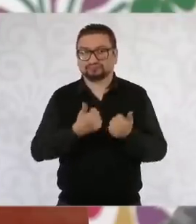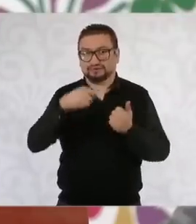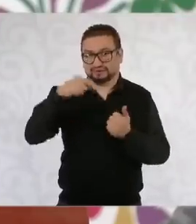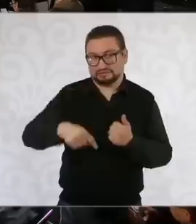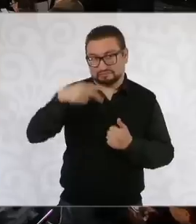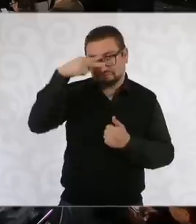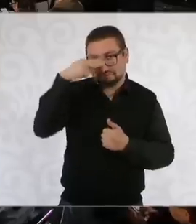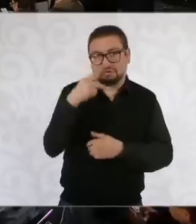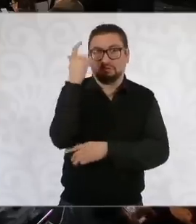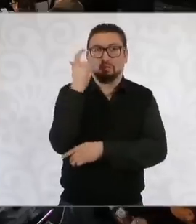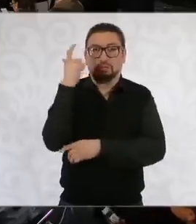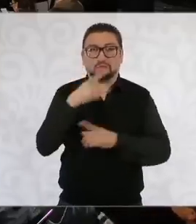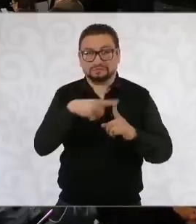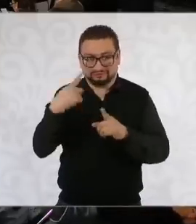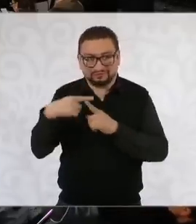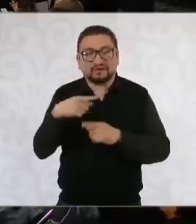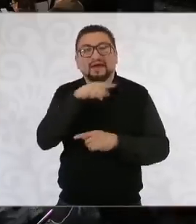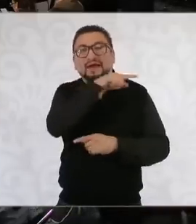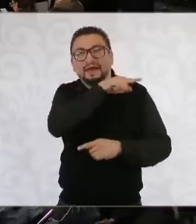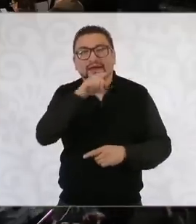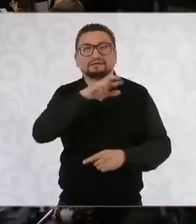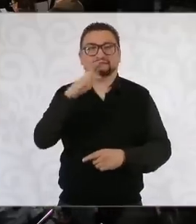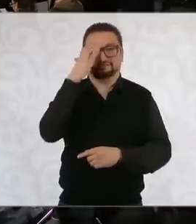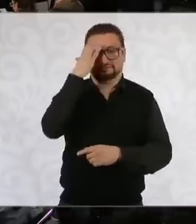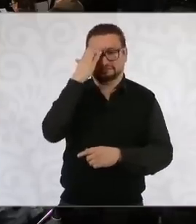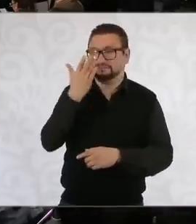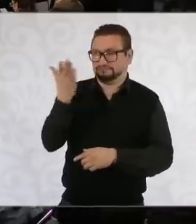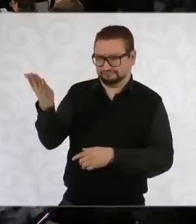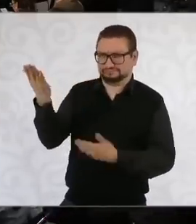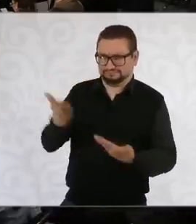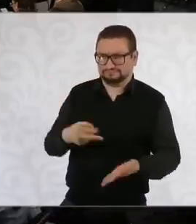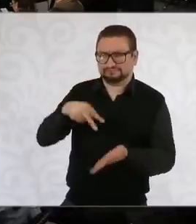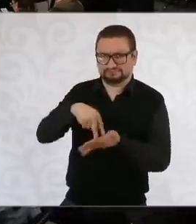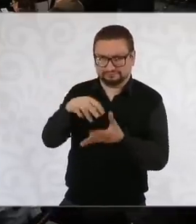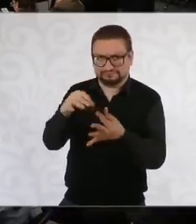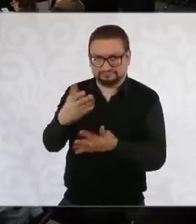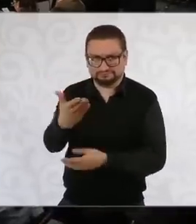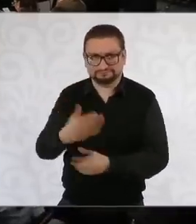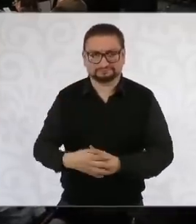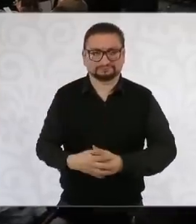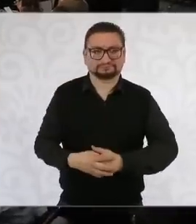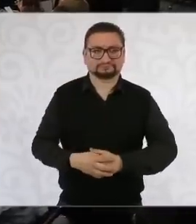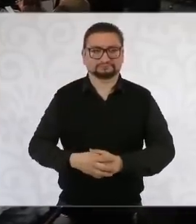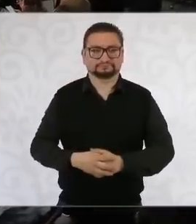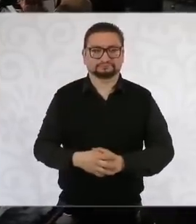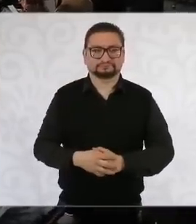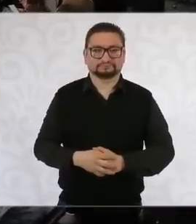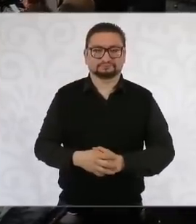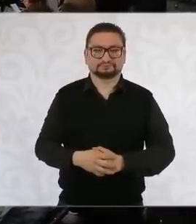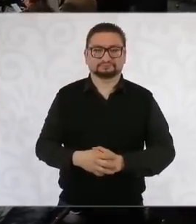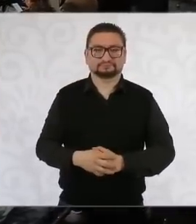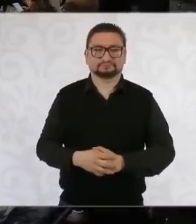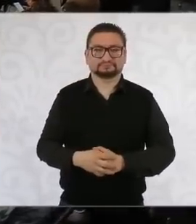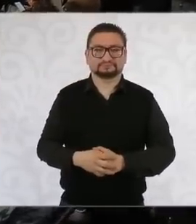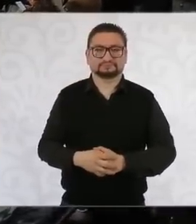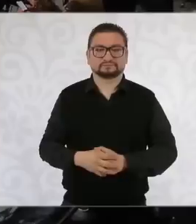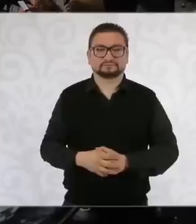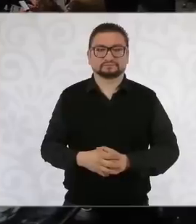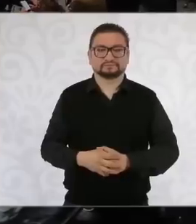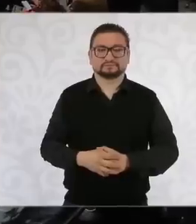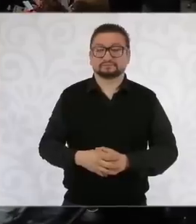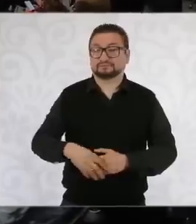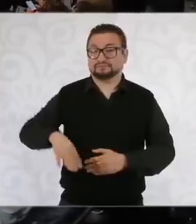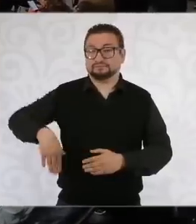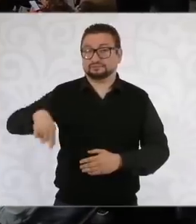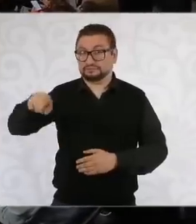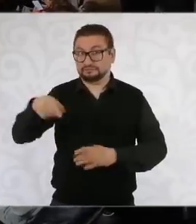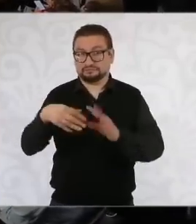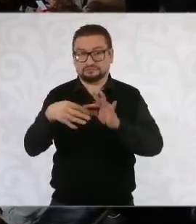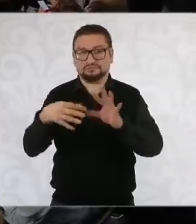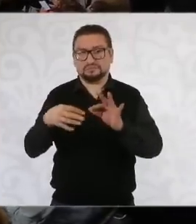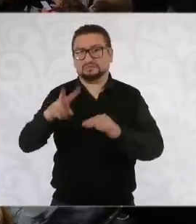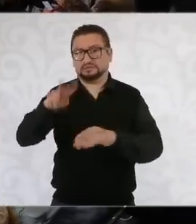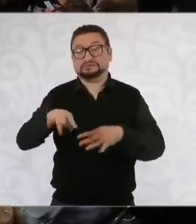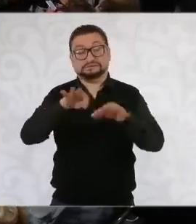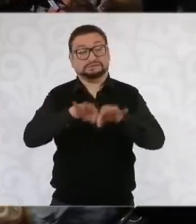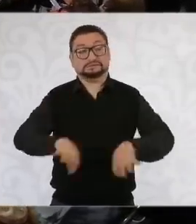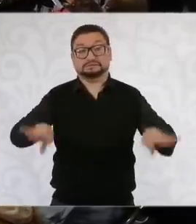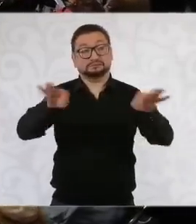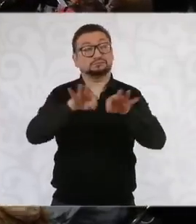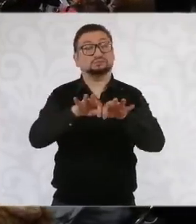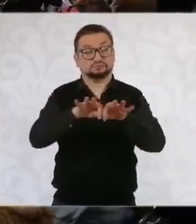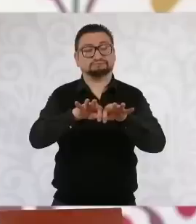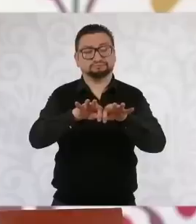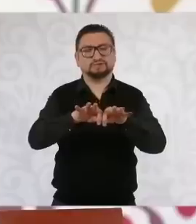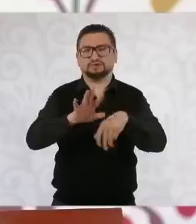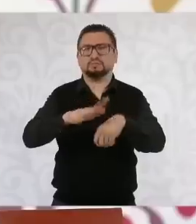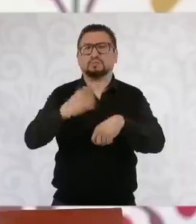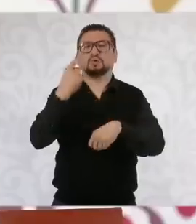ayuda a ver lo que lo que usted señala es algo realmente muy importante porque es el informe del